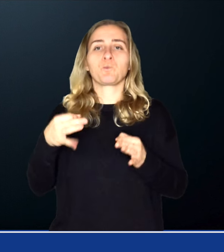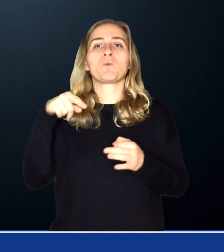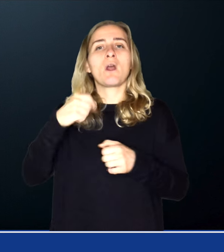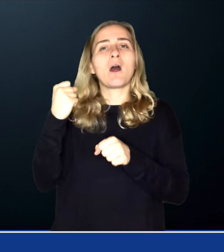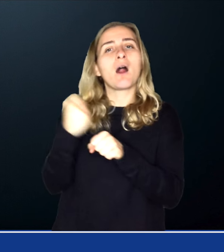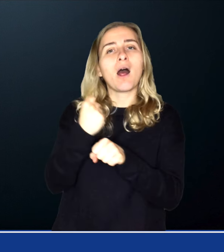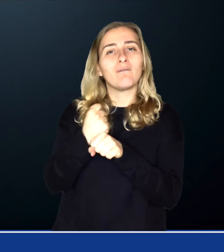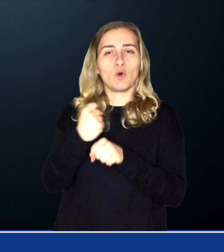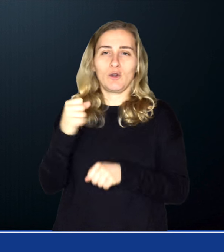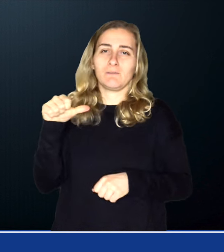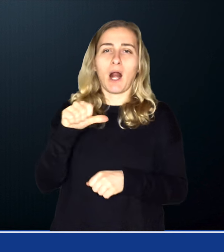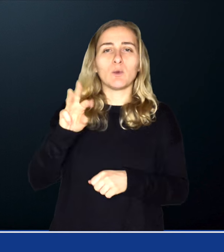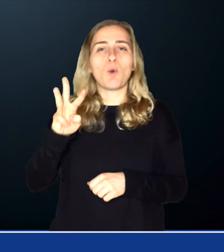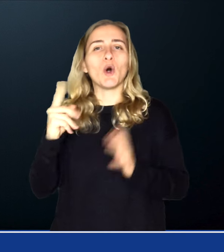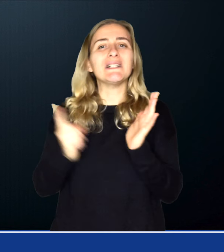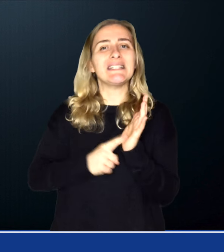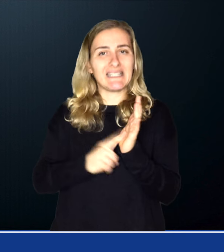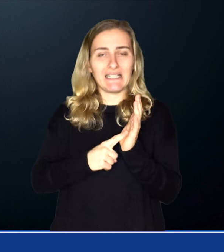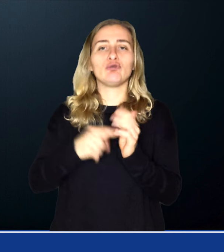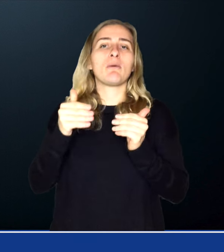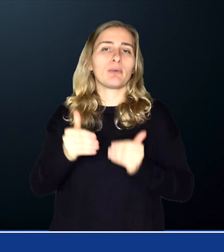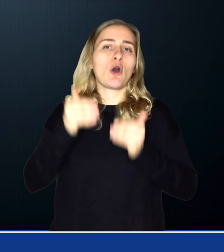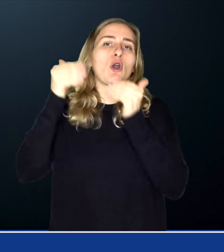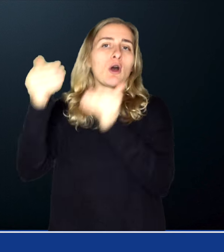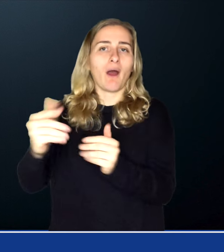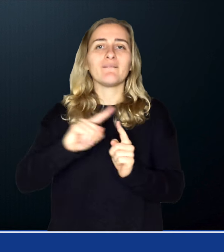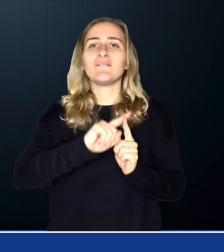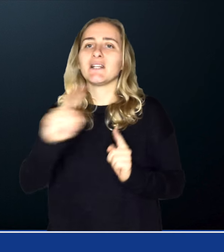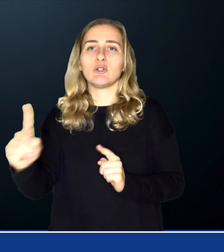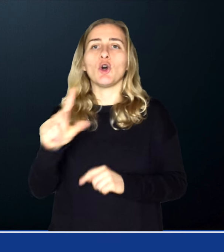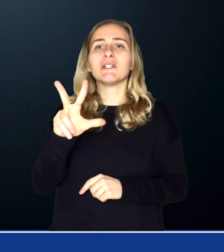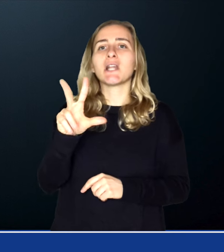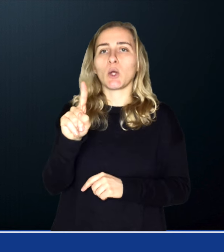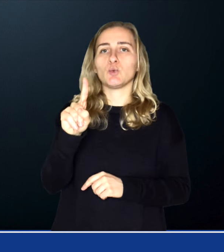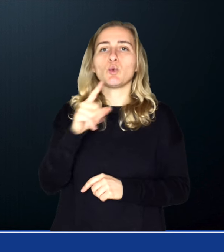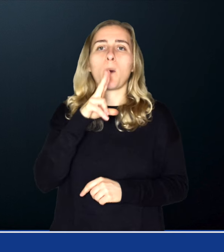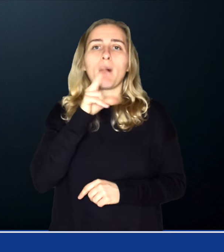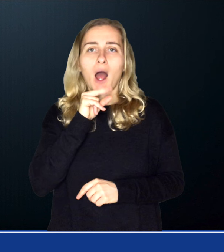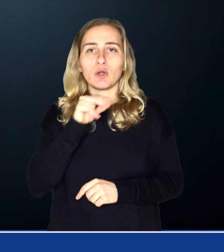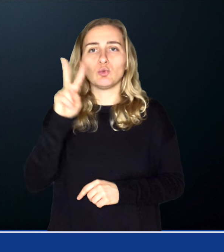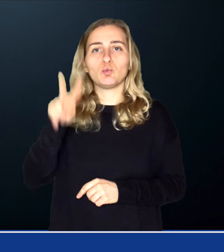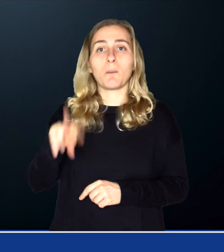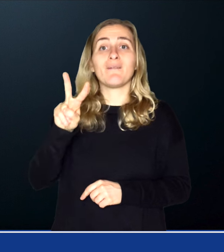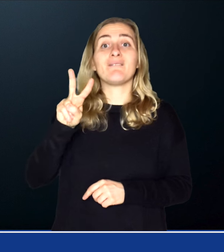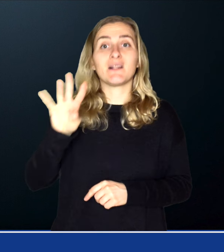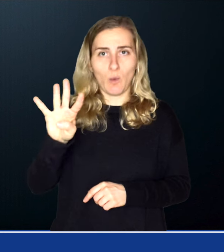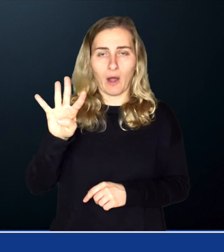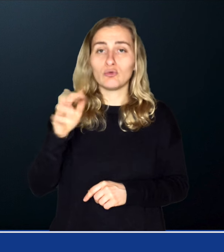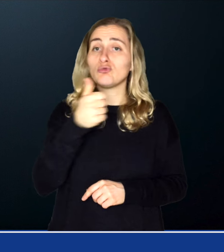stata prorogato il diritto alla smart working fino al 31 marzo 2024: